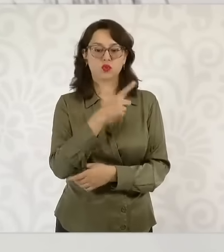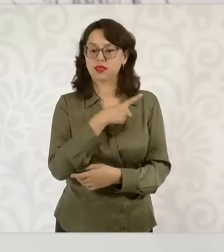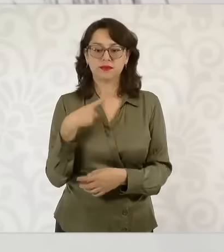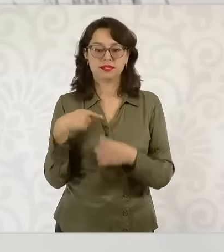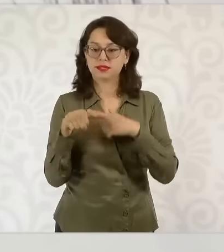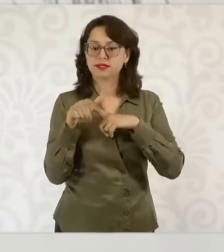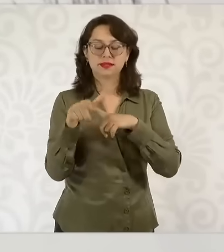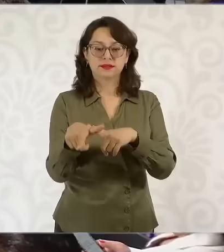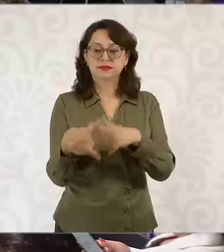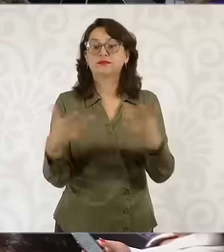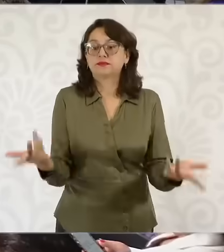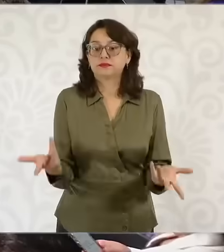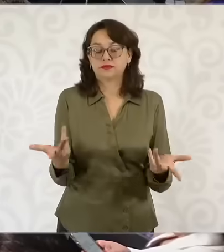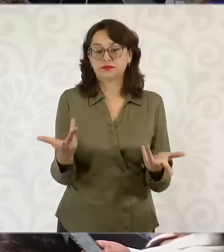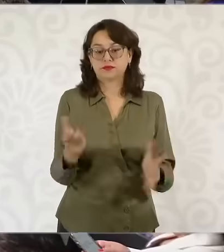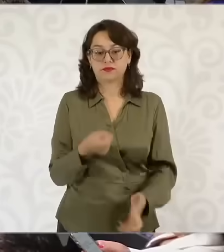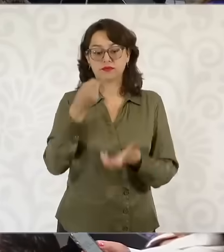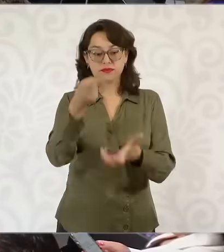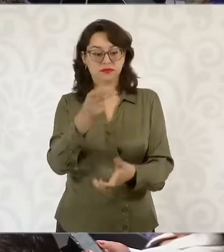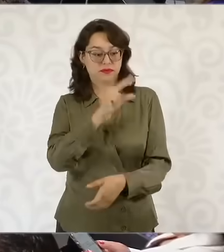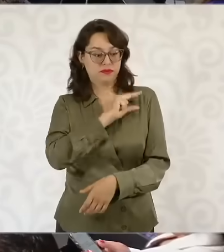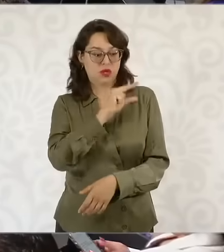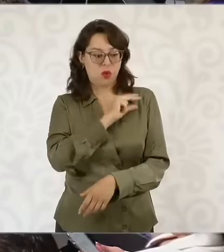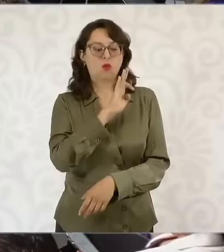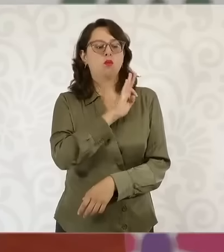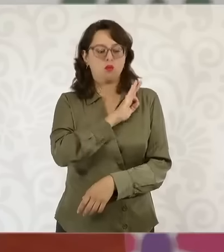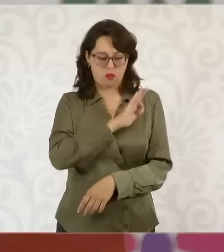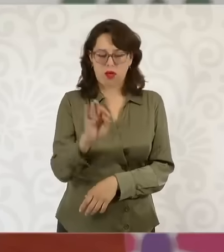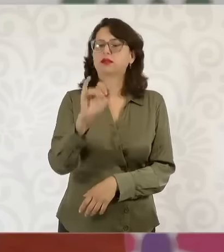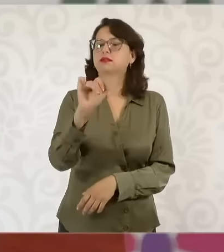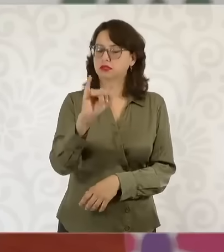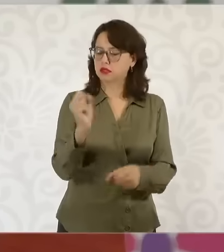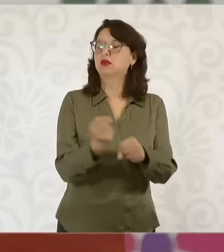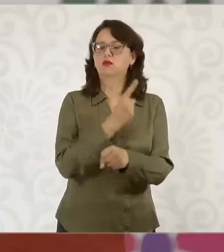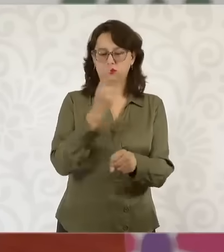la inversión privada en generación eléctrica es viable, es posible, hay los mecanismos,